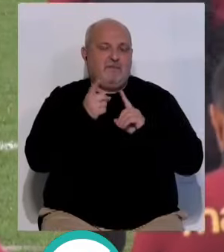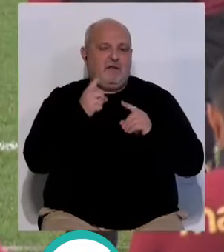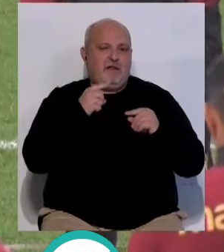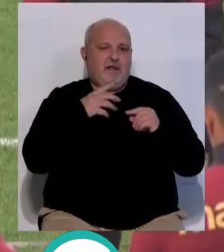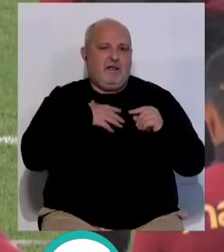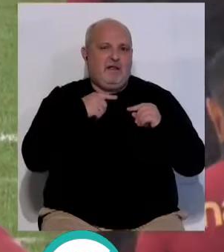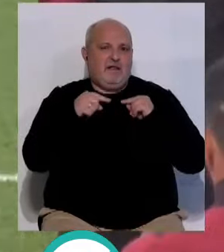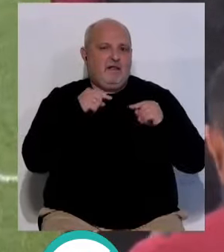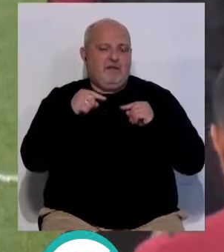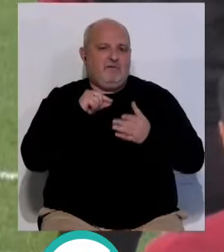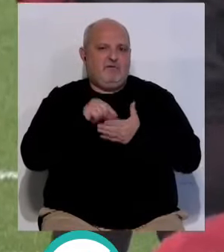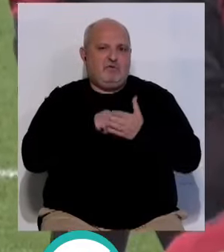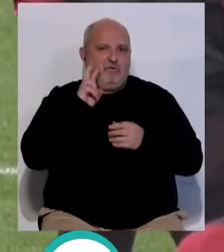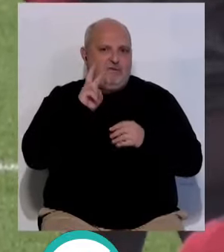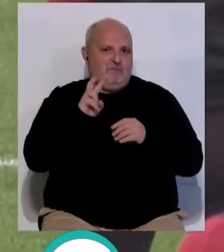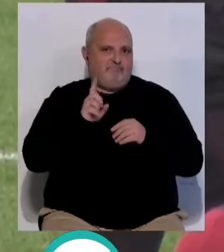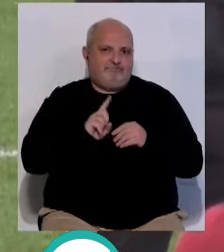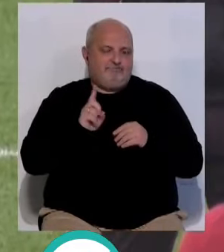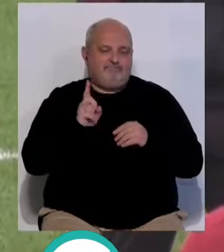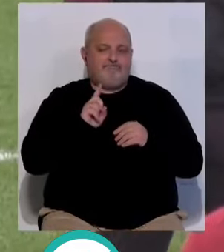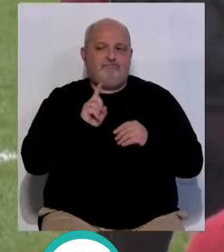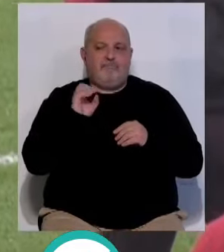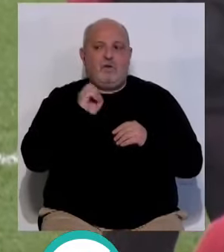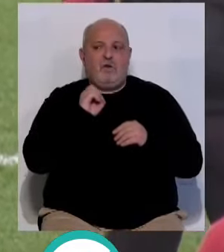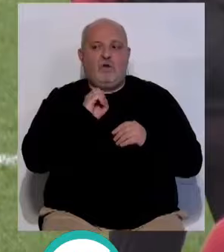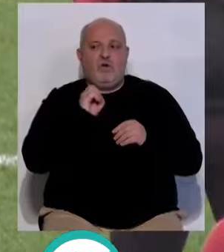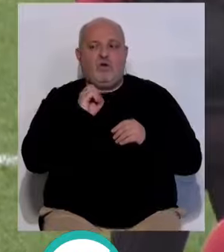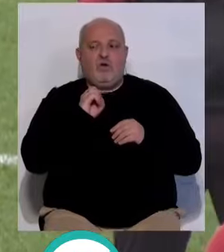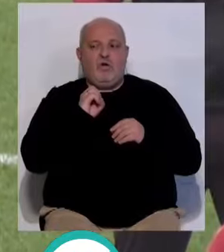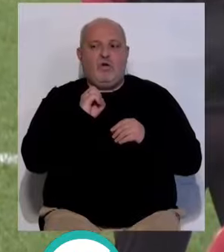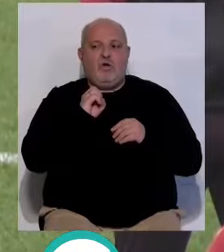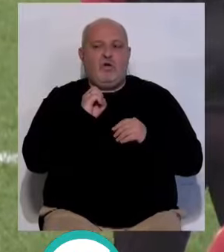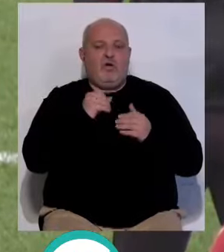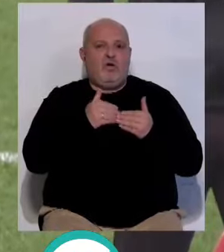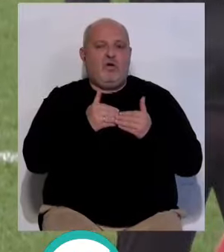de un periodo de fichaje no lo veo o sea o o se hubiera hecho antes se hizo con Cervera eh Y y no